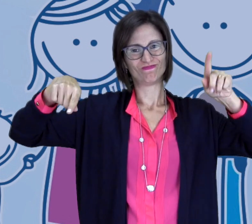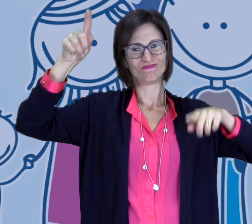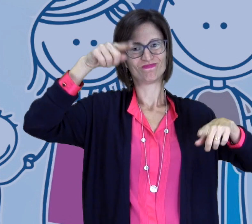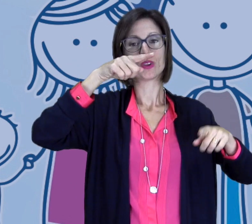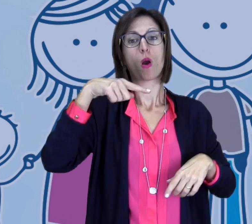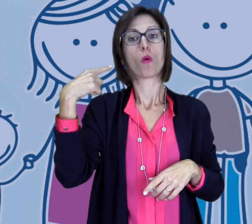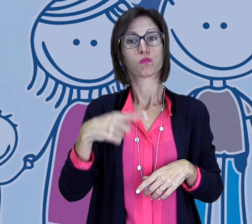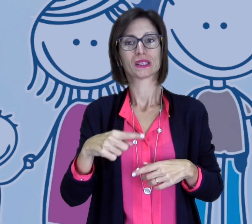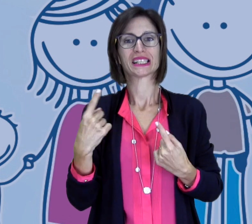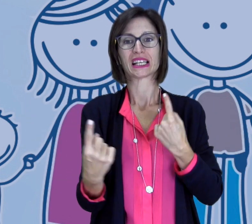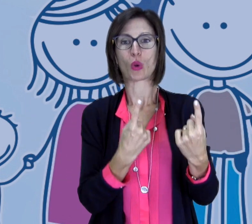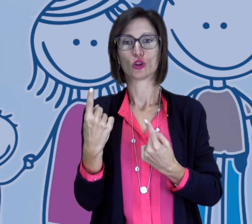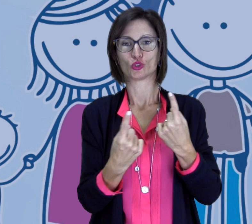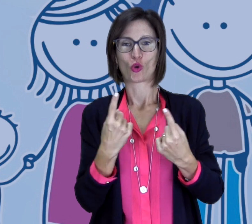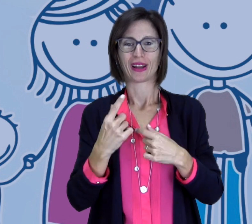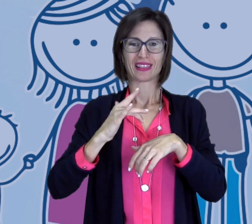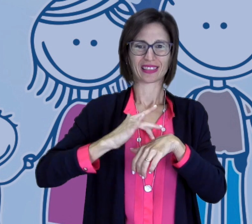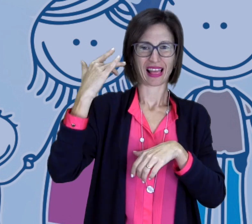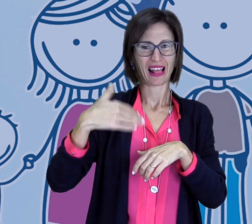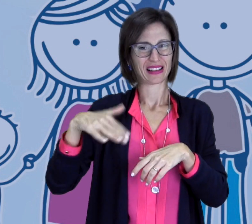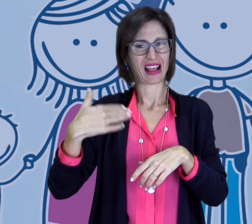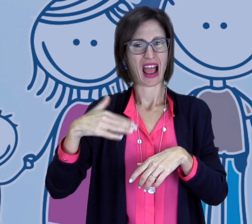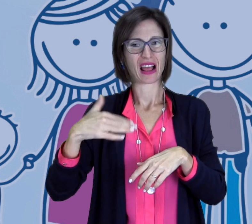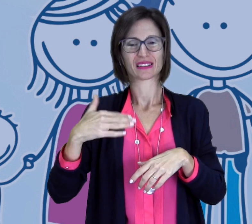l'obiettivo è quindi quello di dare delle informazioni per riconoscere il